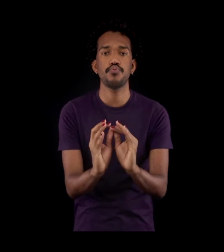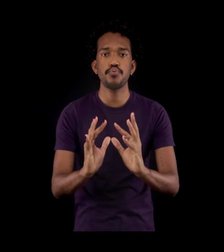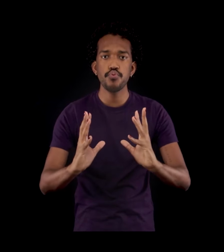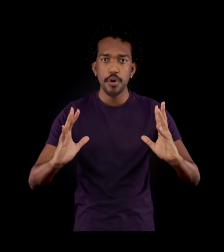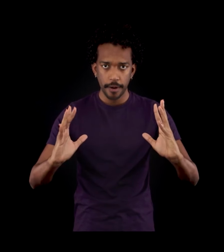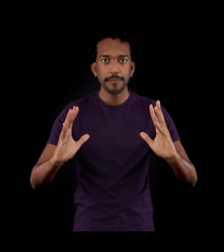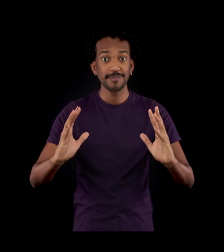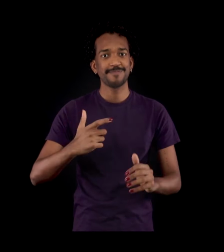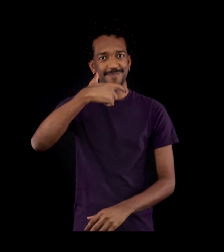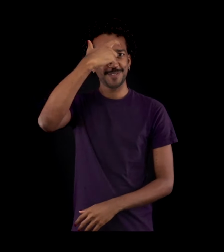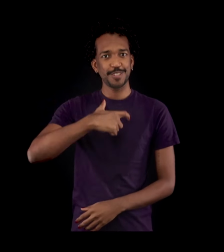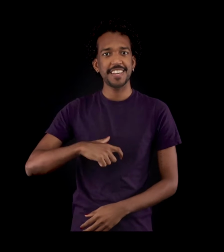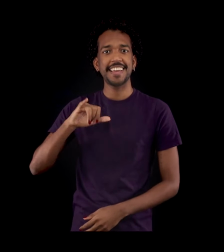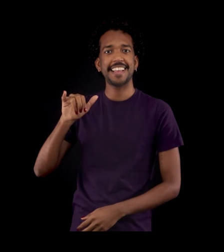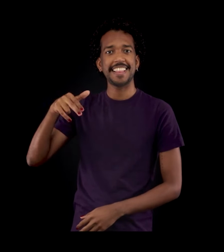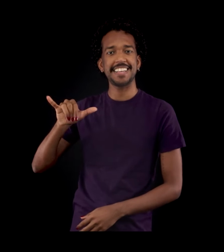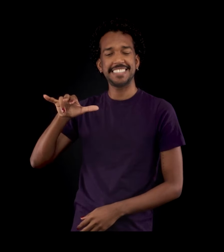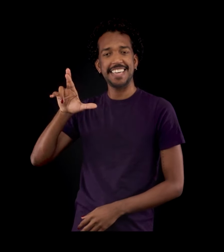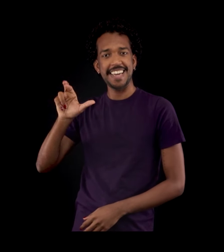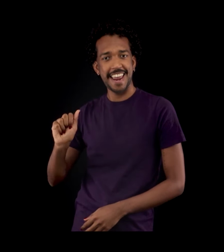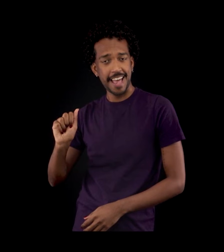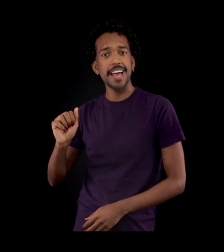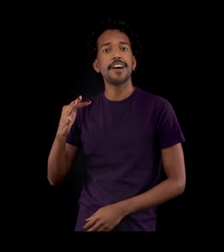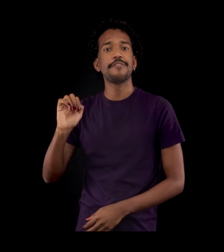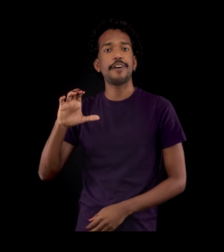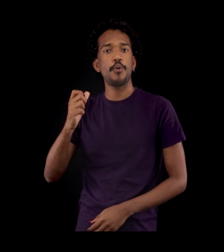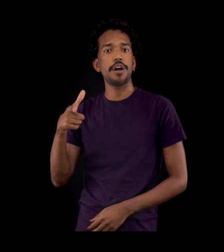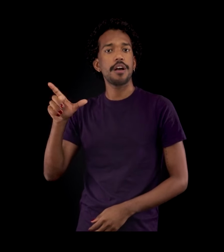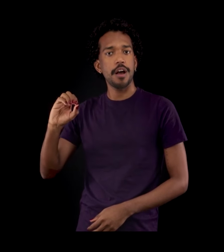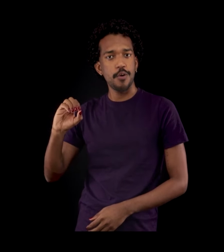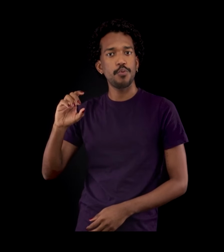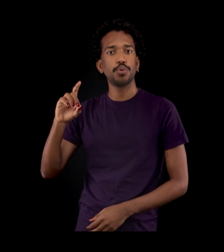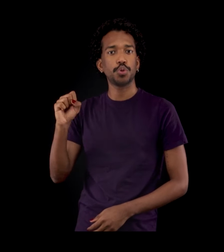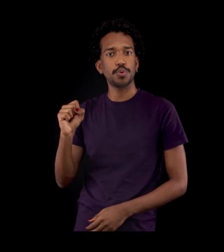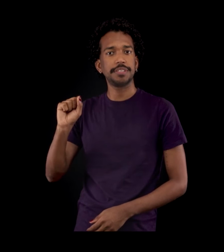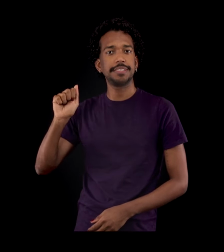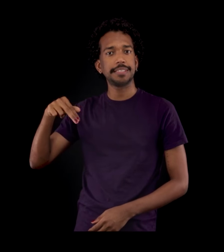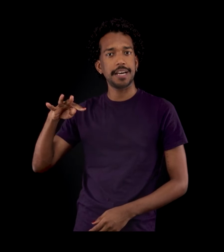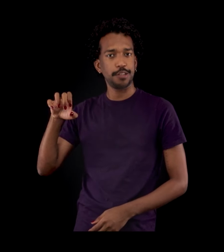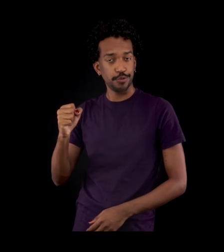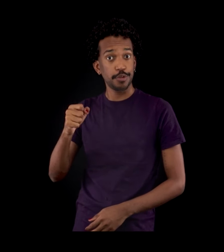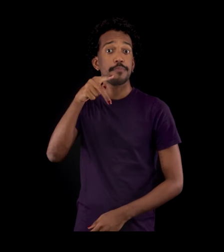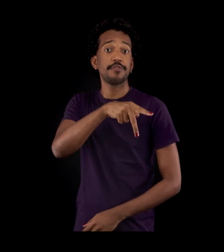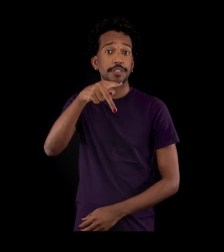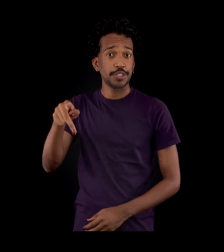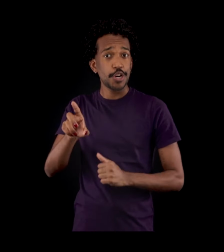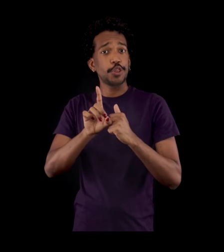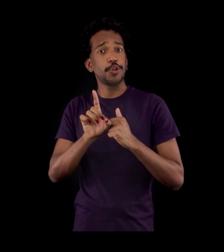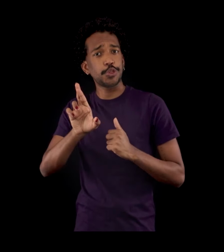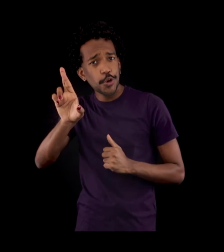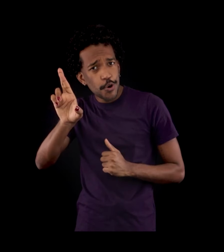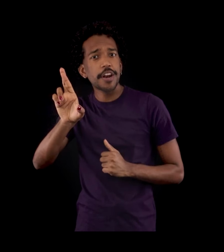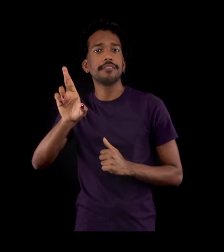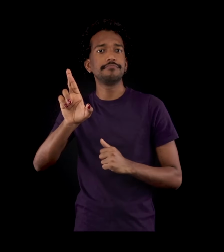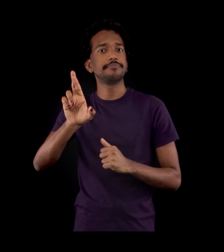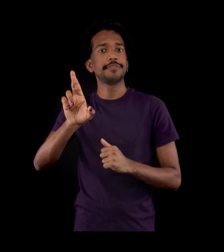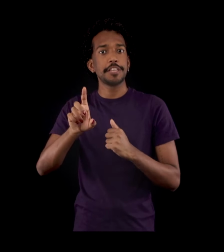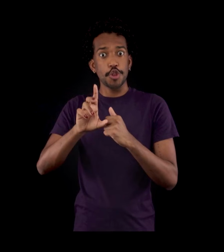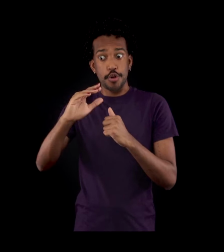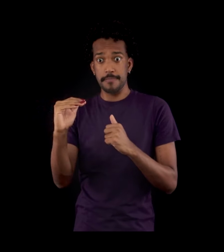Sou Inaicyra Falcão dos Santos, professora, doutora, livre-docente, cantora lírica.